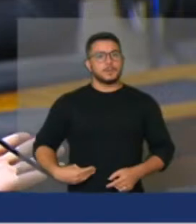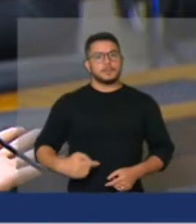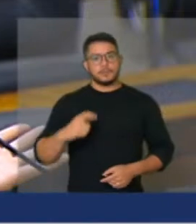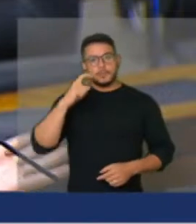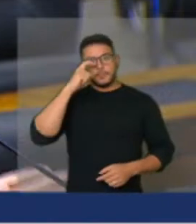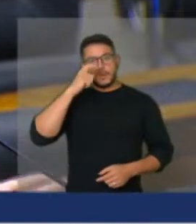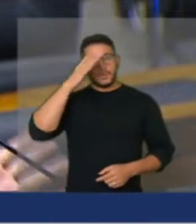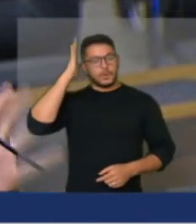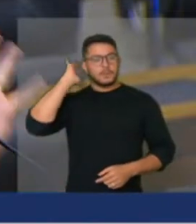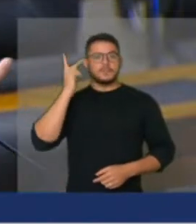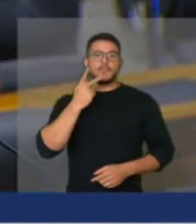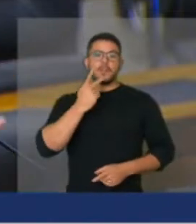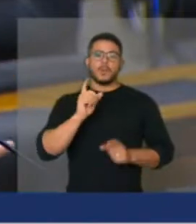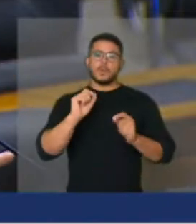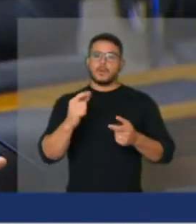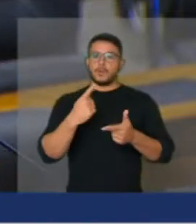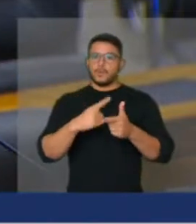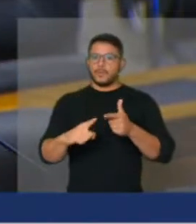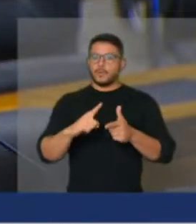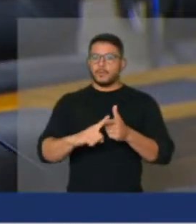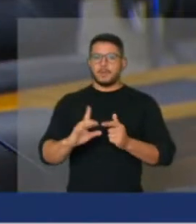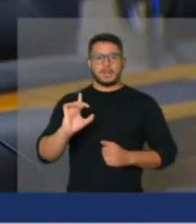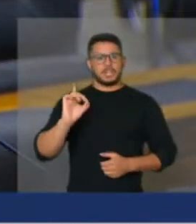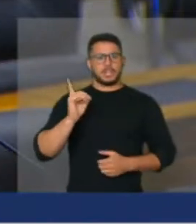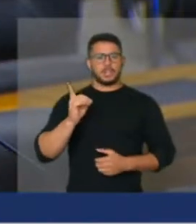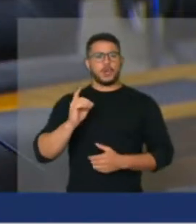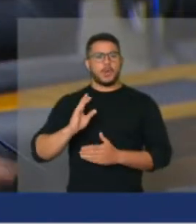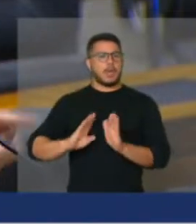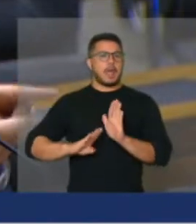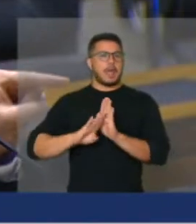DO DÓLAR NÃO ERA UM PROBLEMA . É PROBLEMA PARA A DONA COM CASA QUE PRECISA DO GÁ S, AS PESSOAS QUE PRECISAM DE